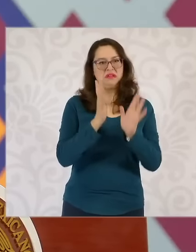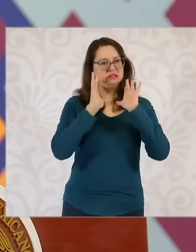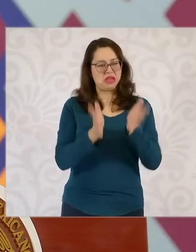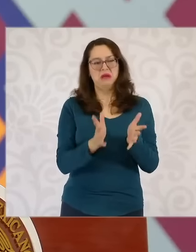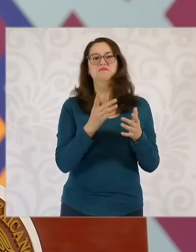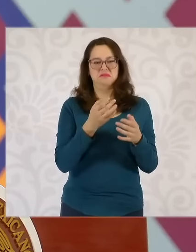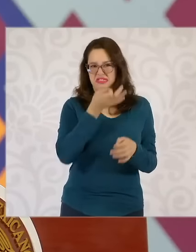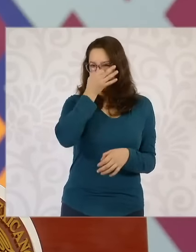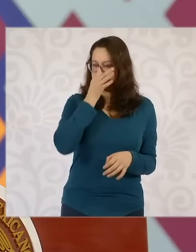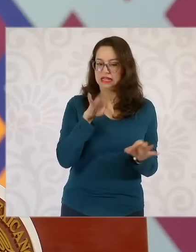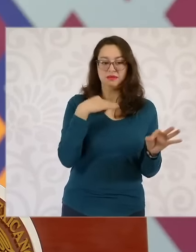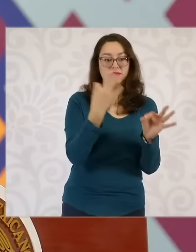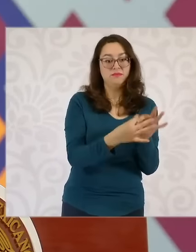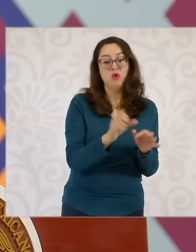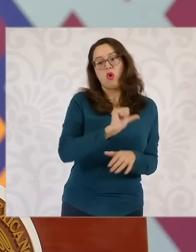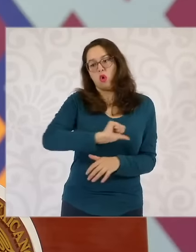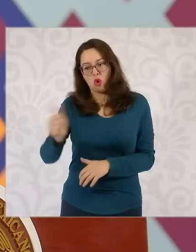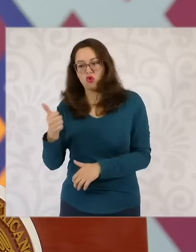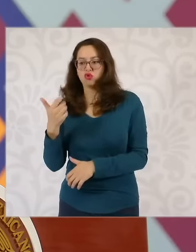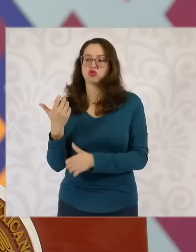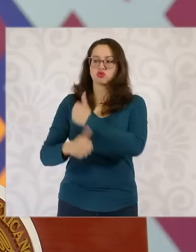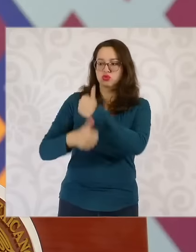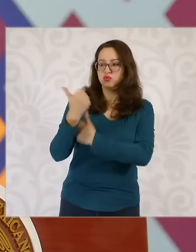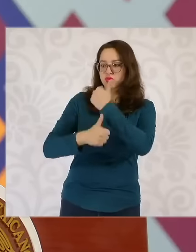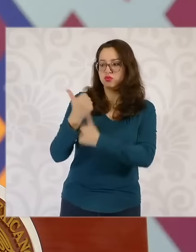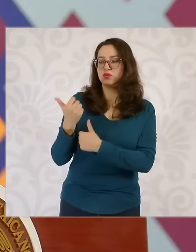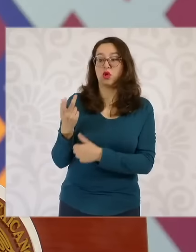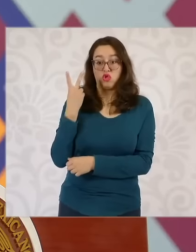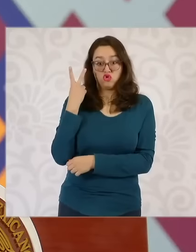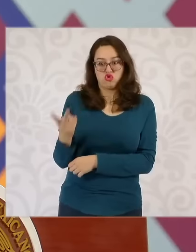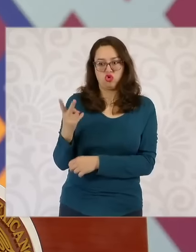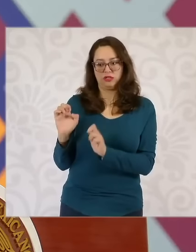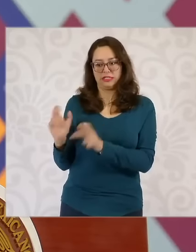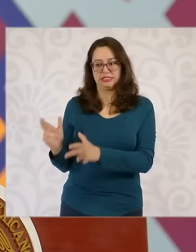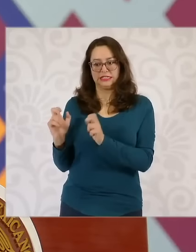más están en proceso de licitación con énfasis en dos que tenemos en Chiapas y uno próximo en